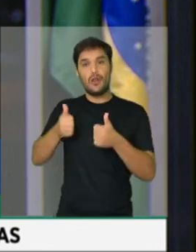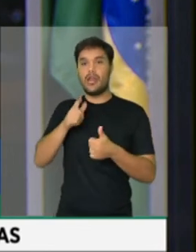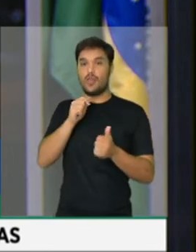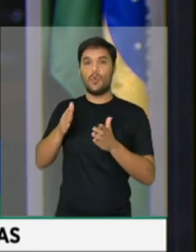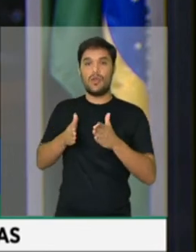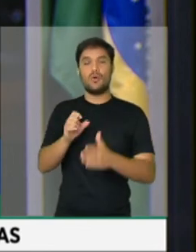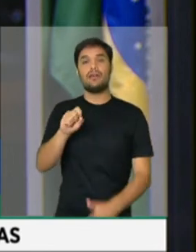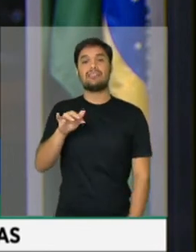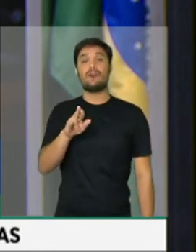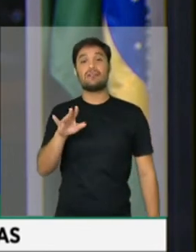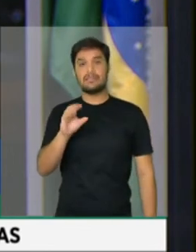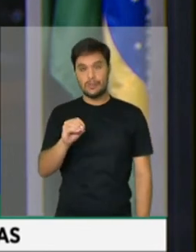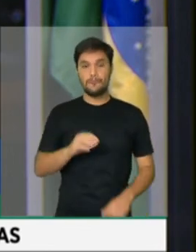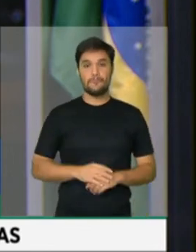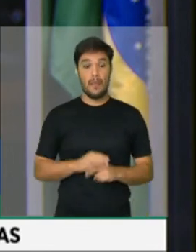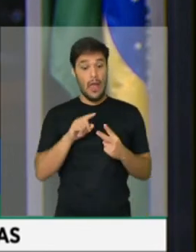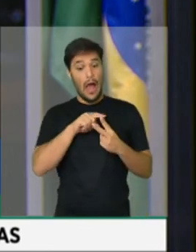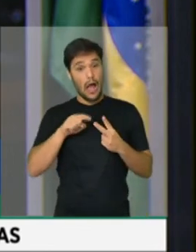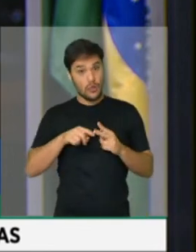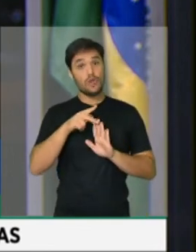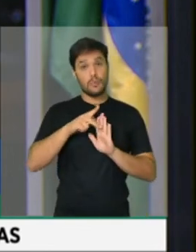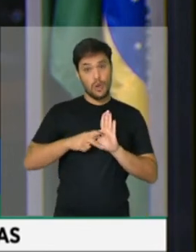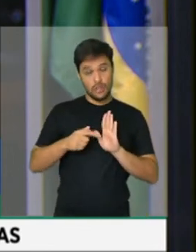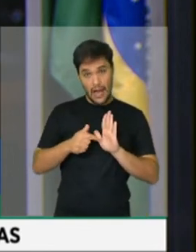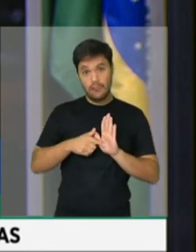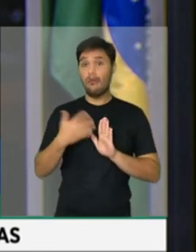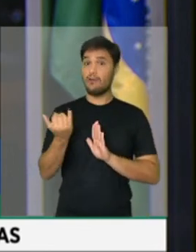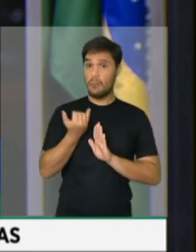FUNDAMENTAL PARA GARANTIA DA SEGURANÇA HÍDRICA E DESENVOLVIMENTO DO SEMIÁRIDO NORDESTINO SERÁ DESCONTADO DO